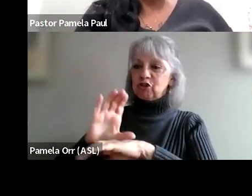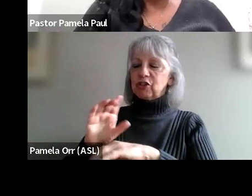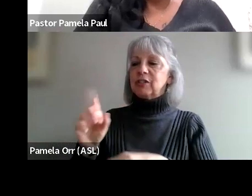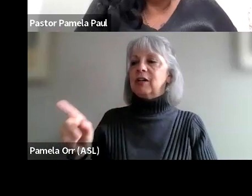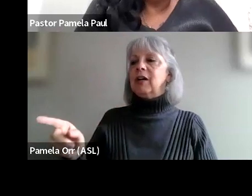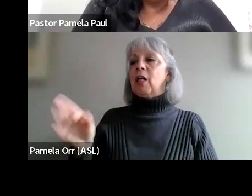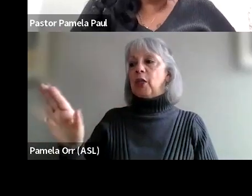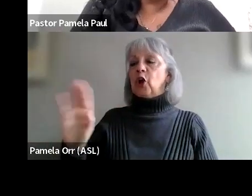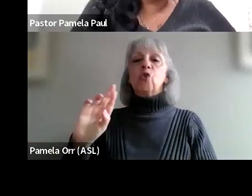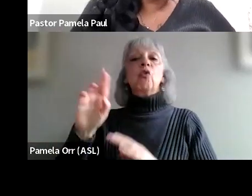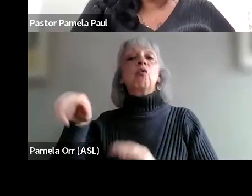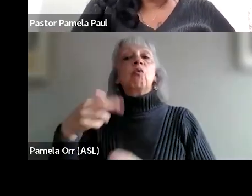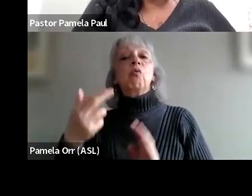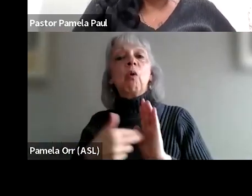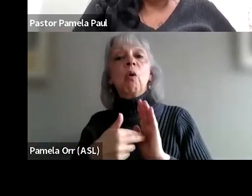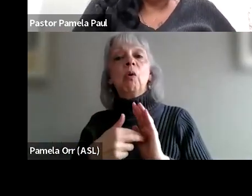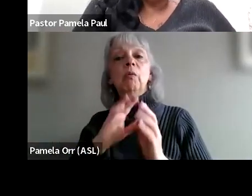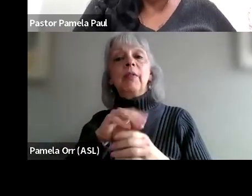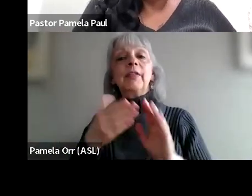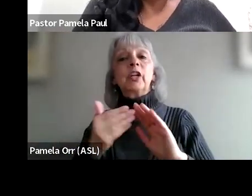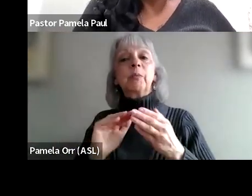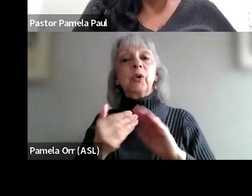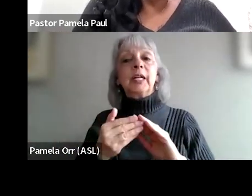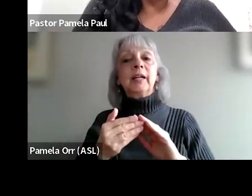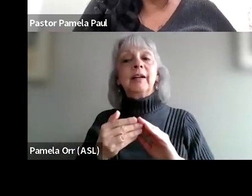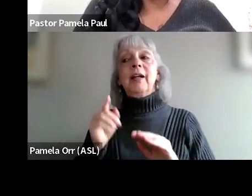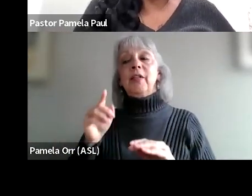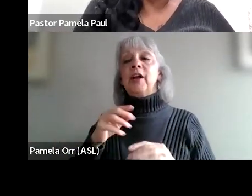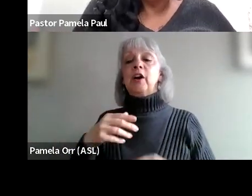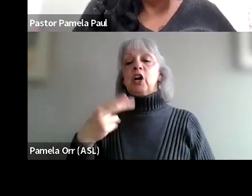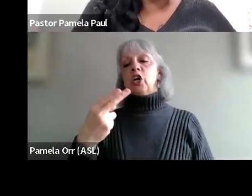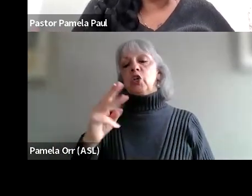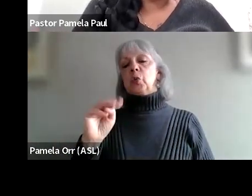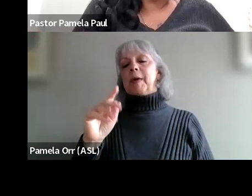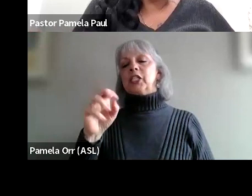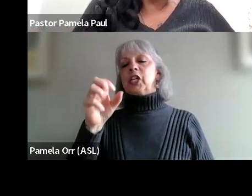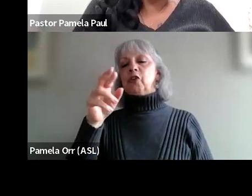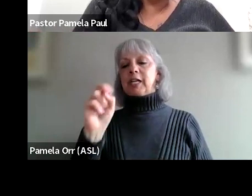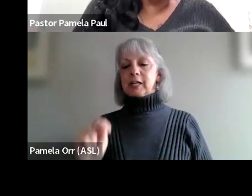que su papel en la comunidad es ser humanitario y ayudar a esa comunidad.